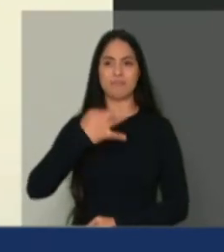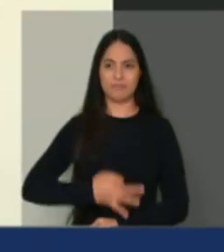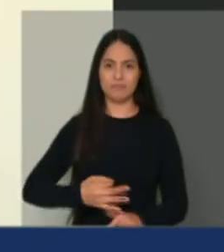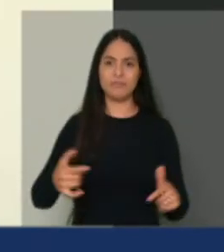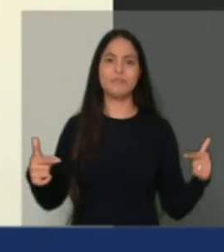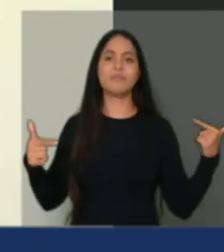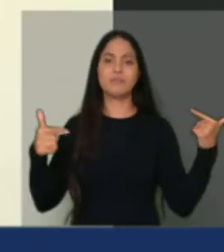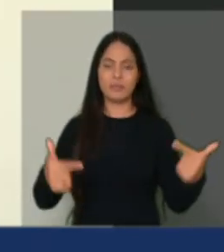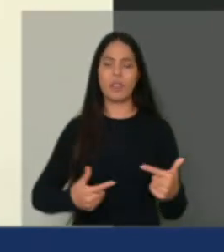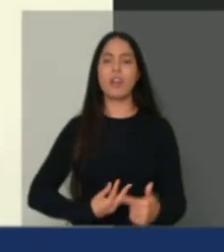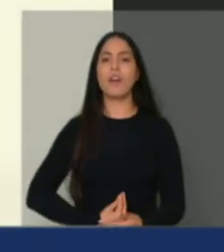DO SER HUMANO. CADA UM ENQUANTO PARLAMENTAR, QUE POR